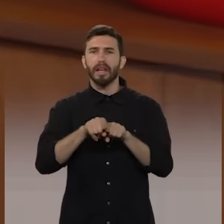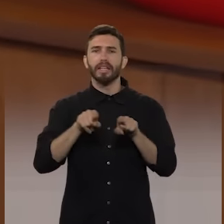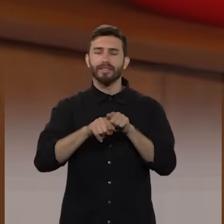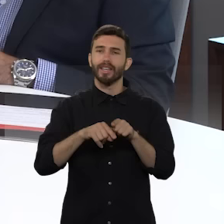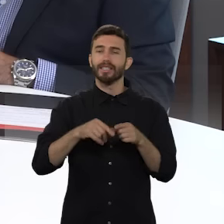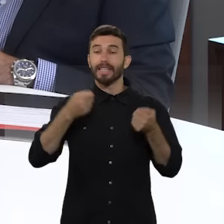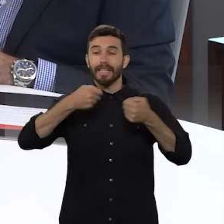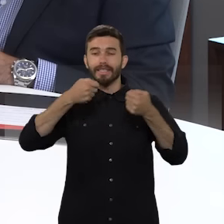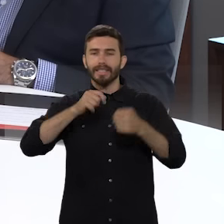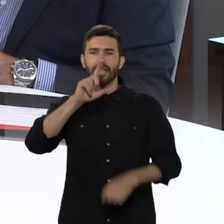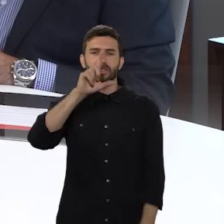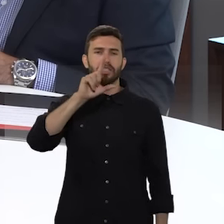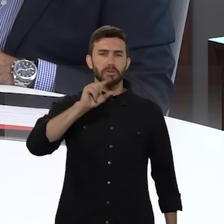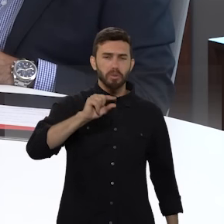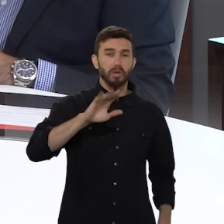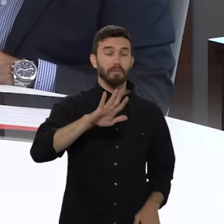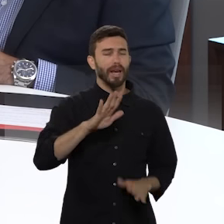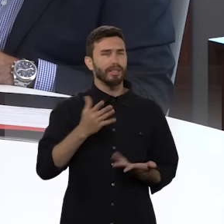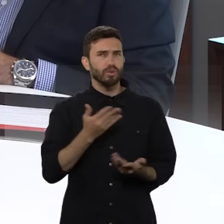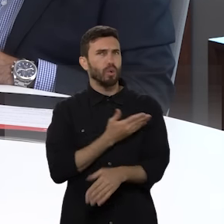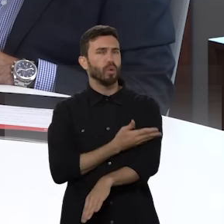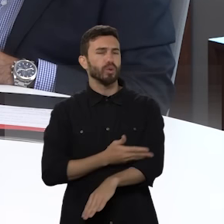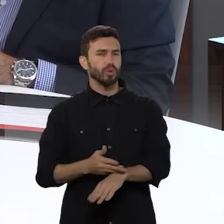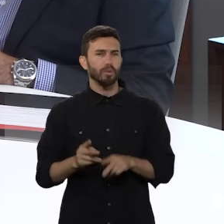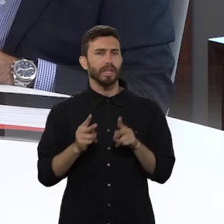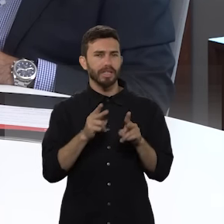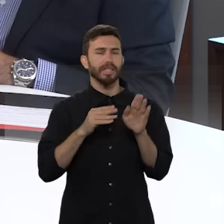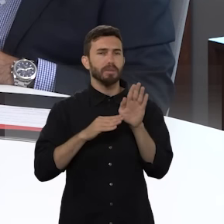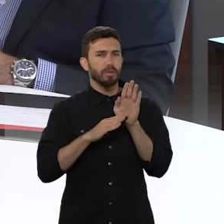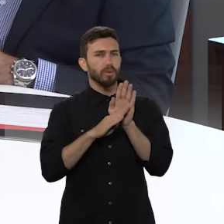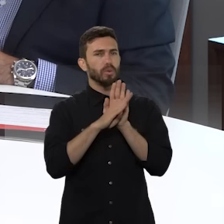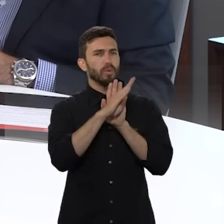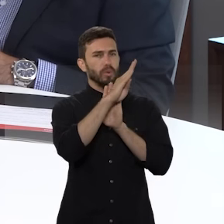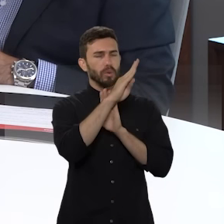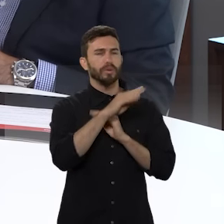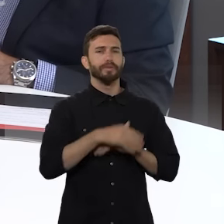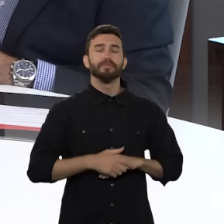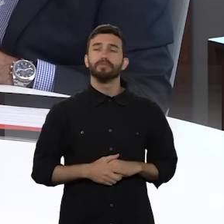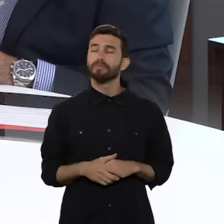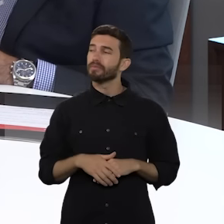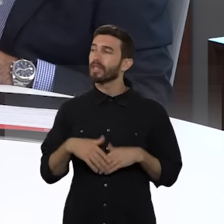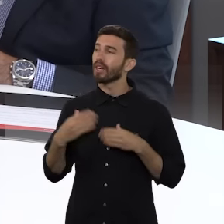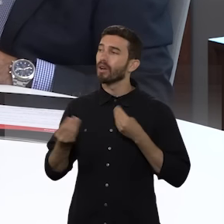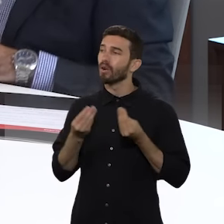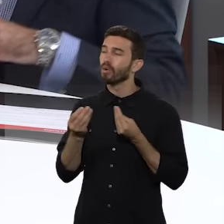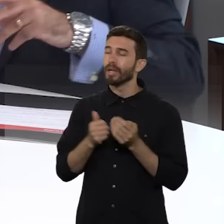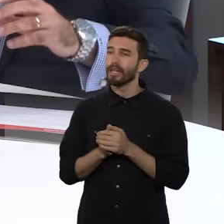mas, de um modo geral, ele é crescente. E como é que a mudança nas fontes geradoras